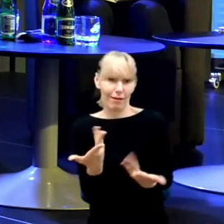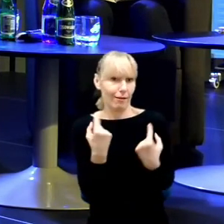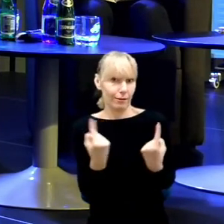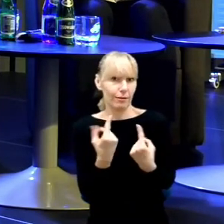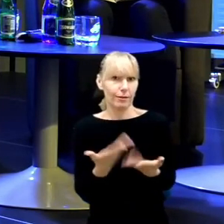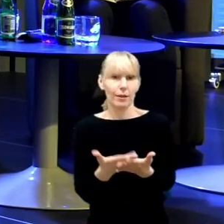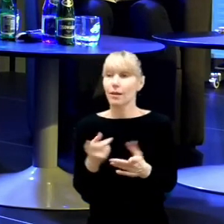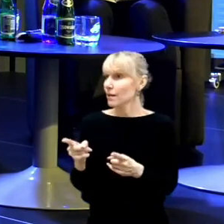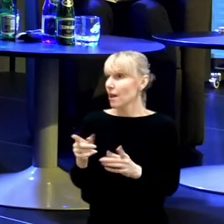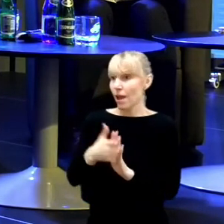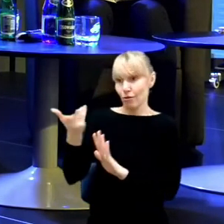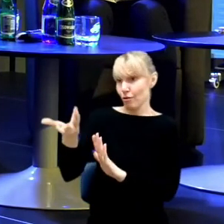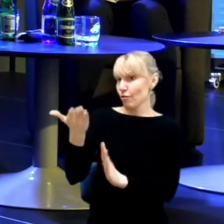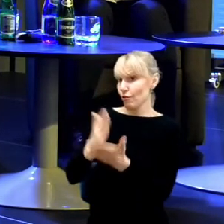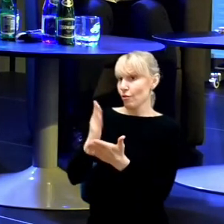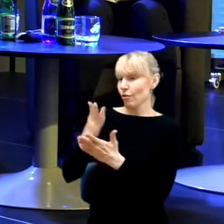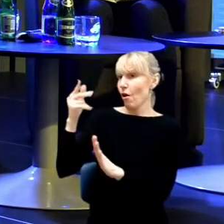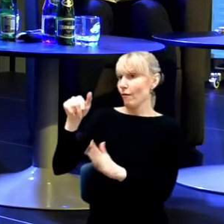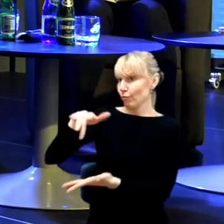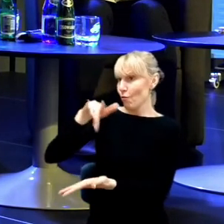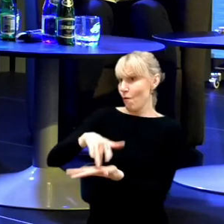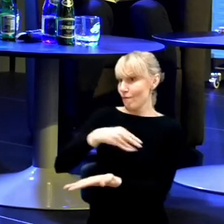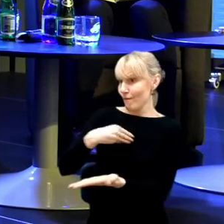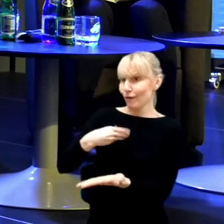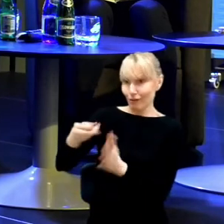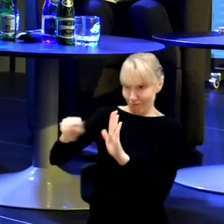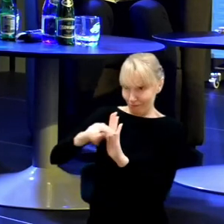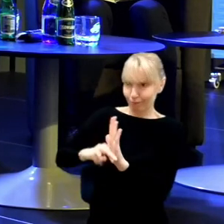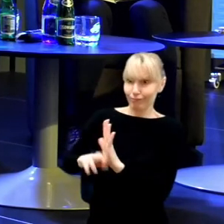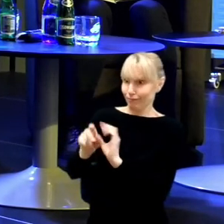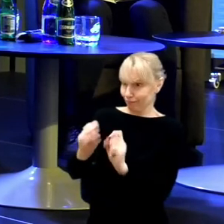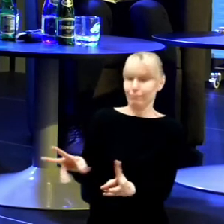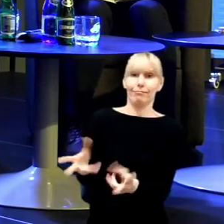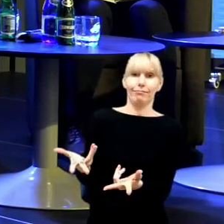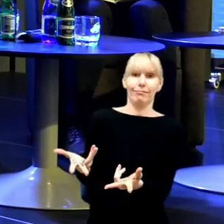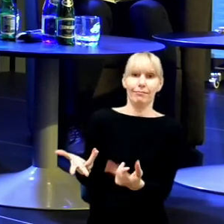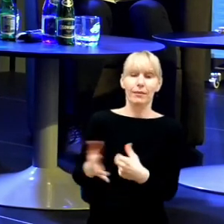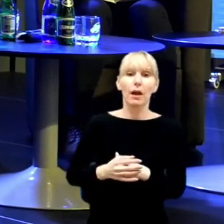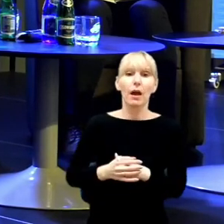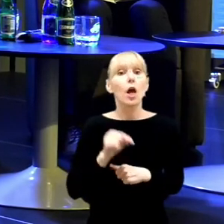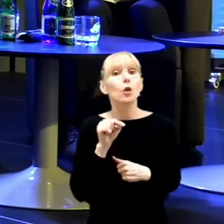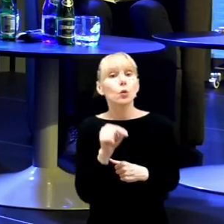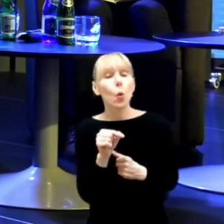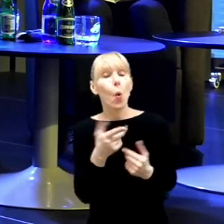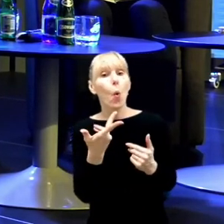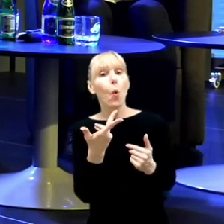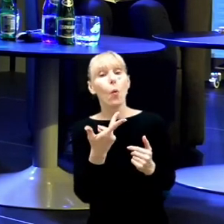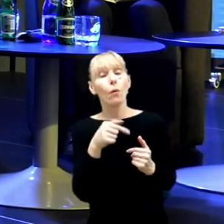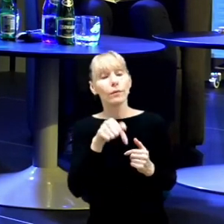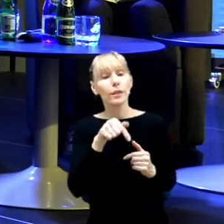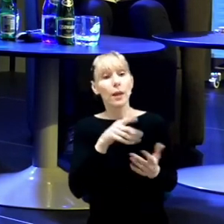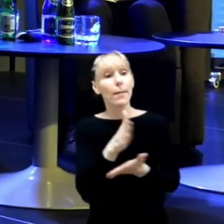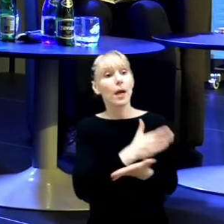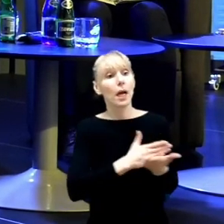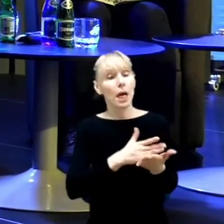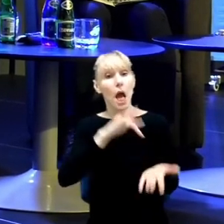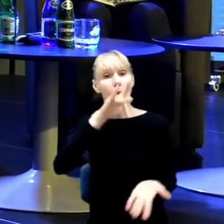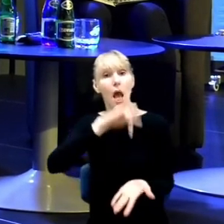I powinniśmy sobie jasno powiedzieć, że jeżeli regulacje w tym kraju powodują, że w Helu na obszarach mieszkaniowych